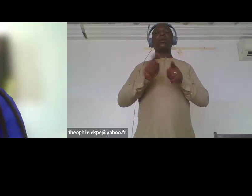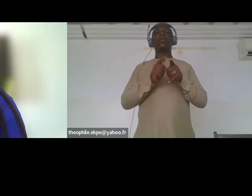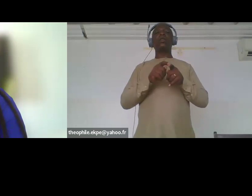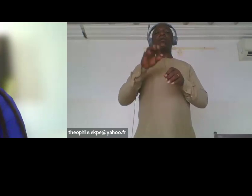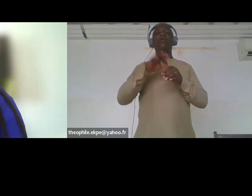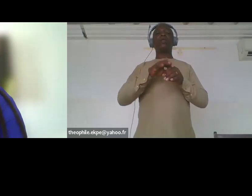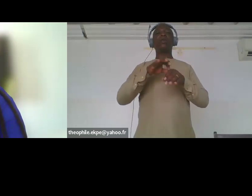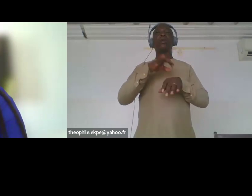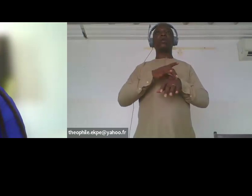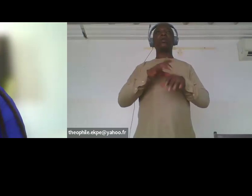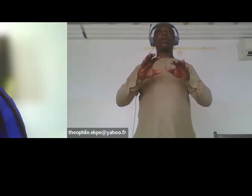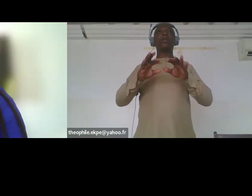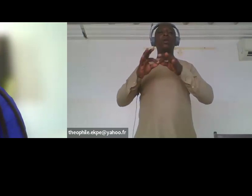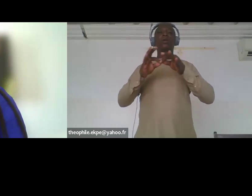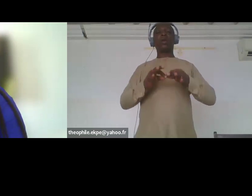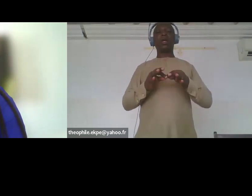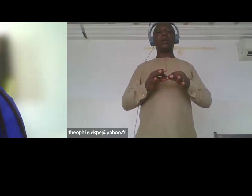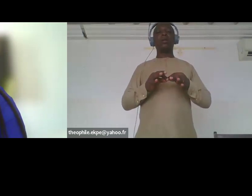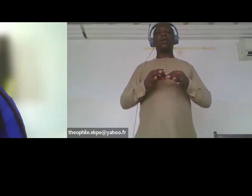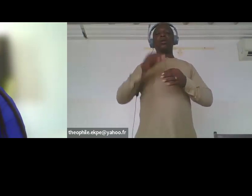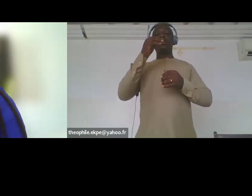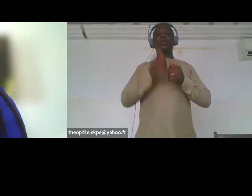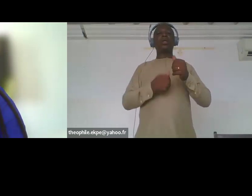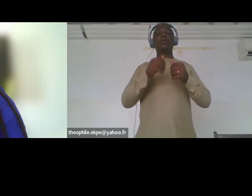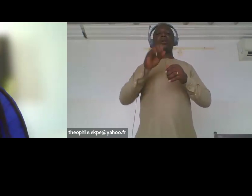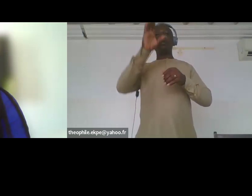territoriales des chapitres spéciaux pour le financement des femmes